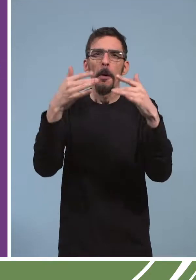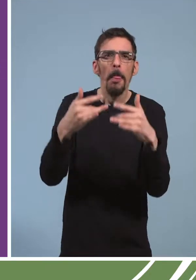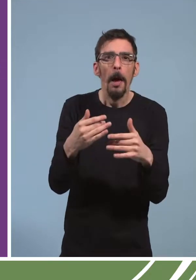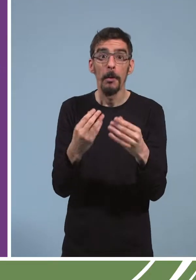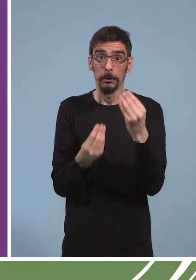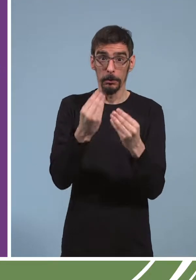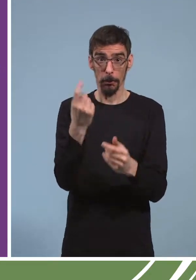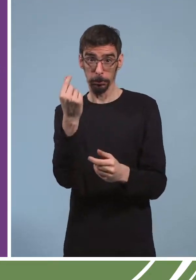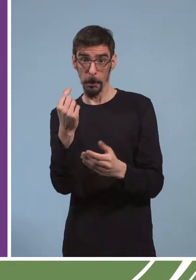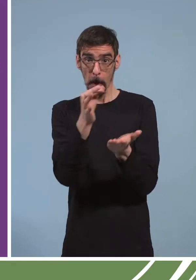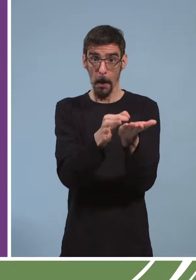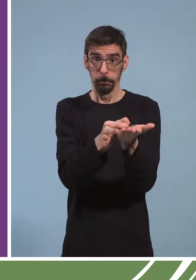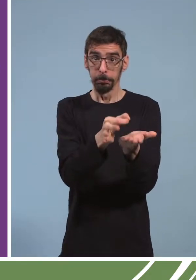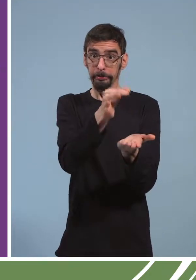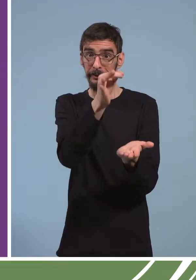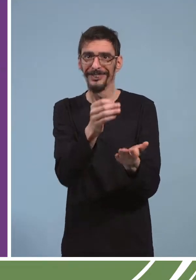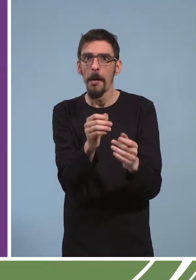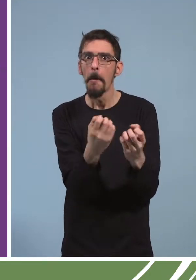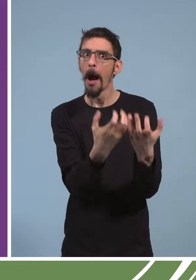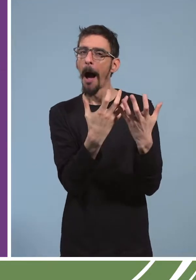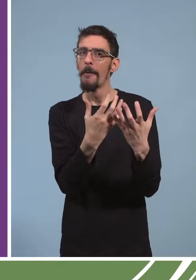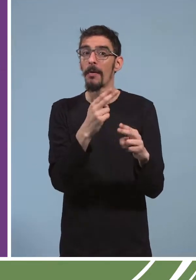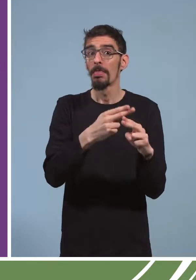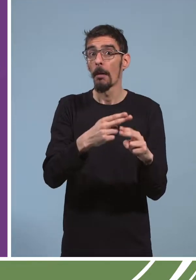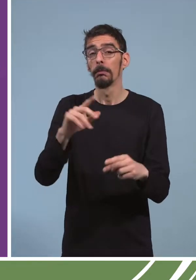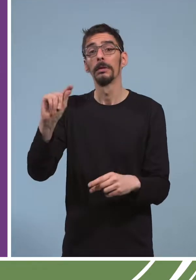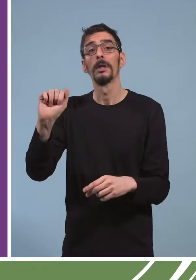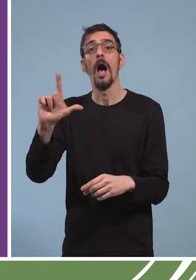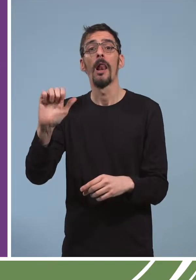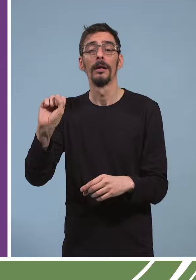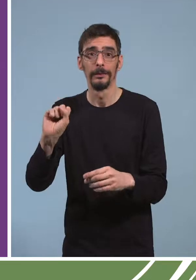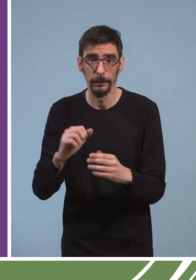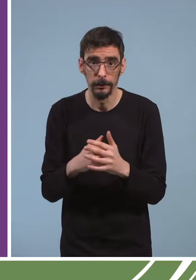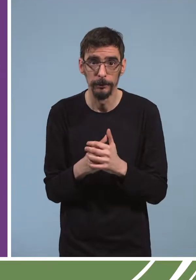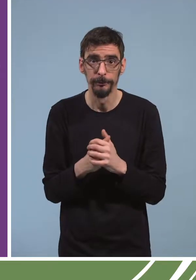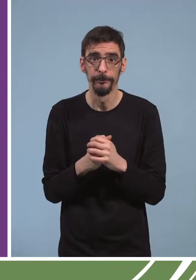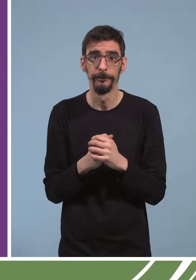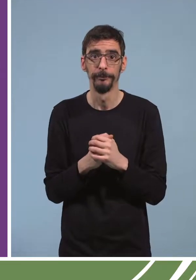sowie Eintrittskarten mit der Tischnummer ... ... und Spielgeld, wie zum Beispiel selbsgemachte goldene Taler.